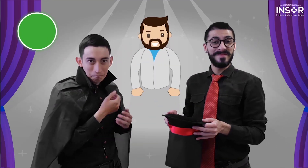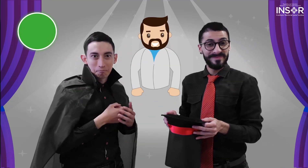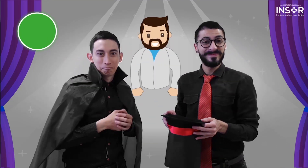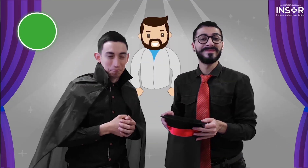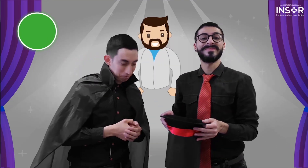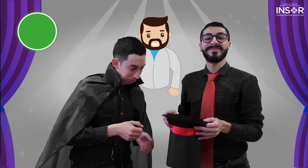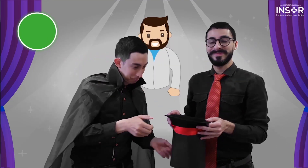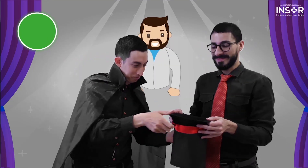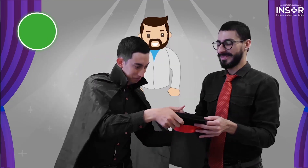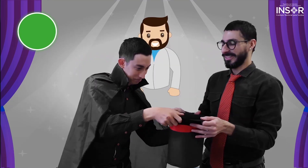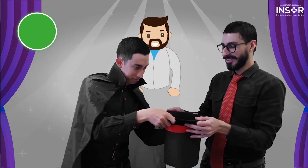Sí, así es.